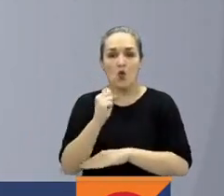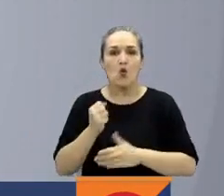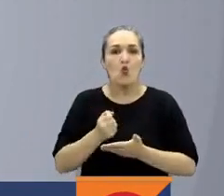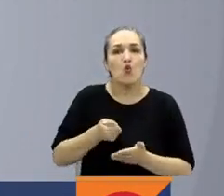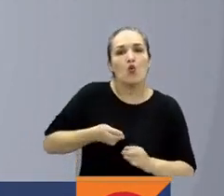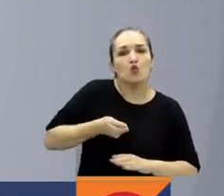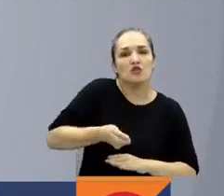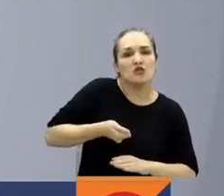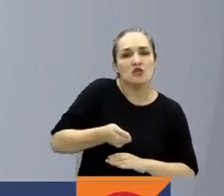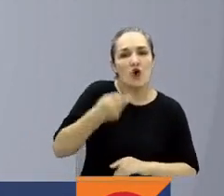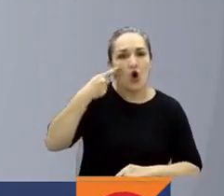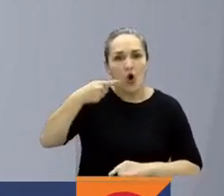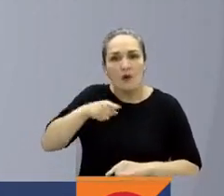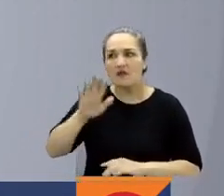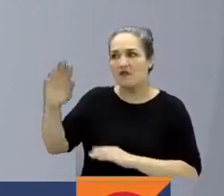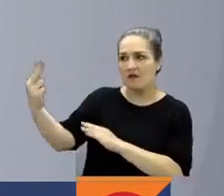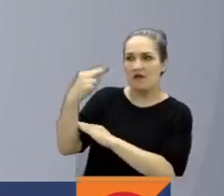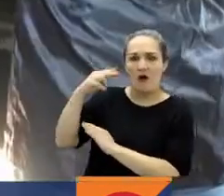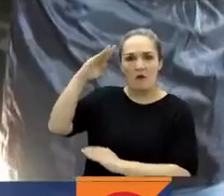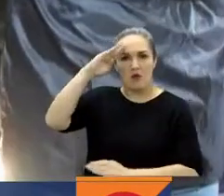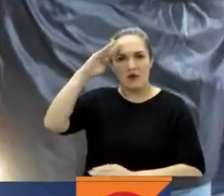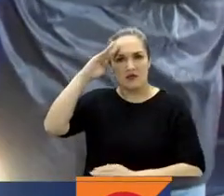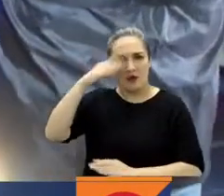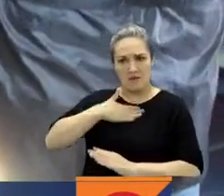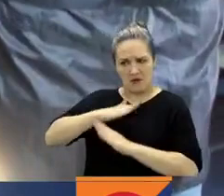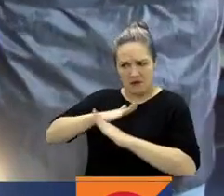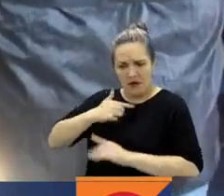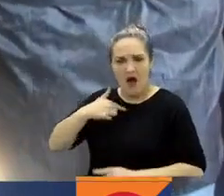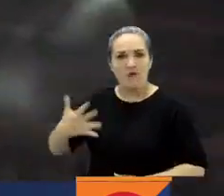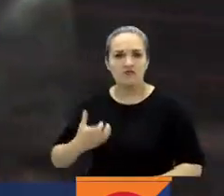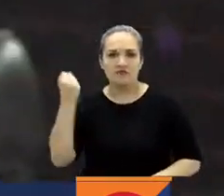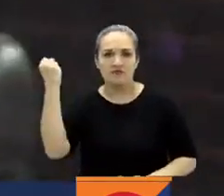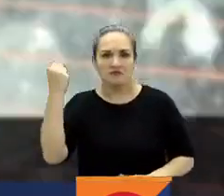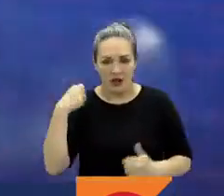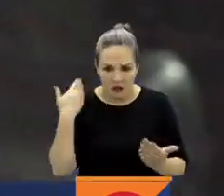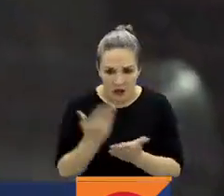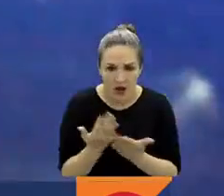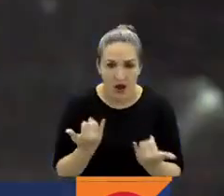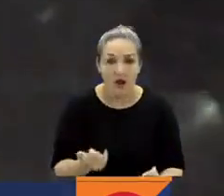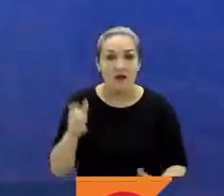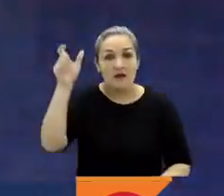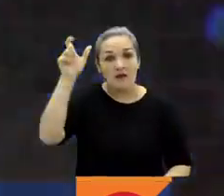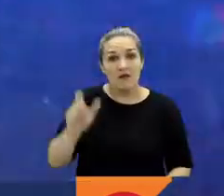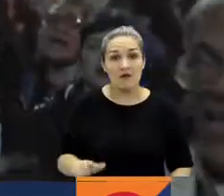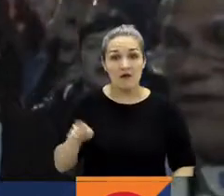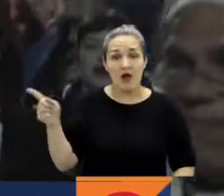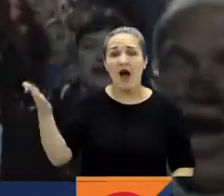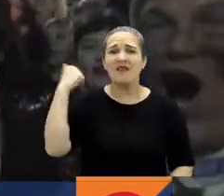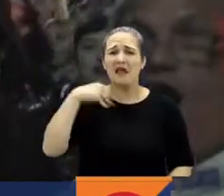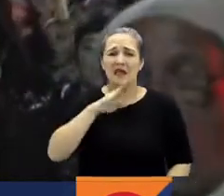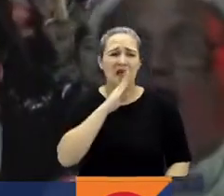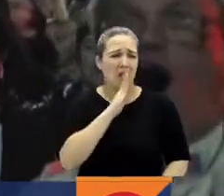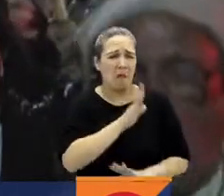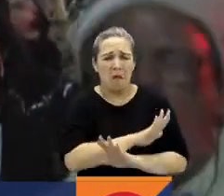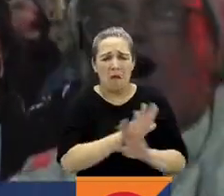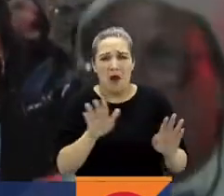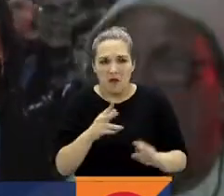MAGNICIDIO, ASí SEA UNO FRUSTRADO, DESCIFRAR LA MINUCIA DE LOS DETALLES ES UNA CARRERA CONTRA EL TIEMPO CECECECECECESIDAD. TIENE 35 AñOS, ES BRASILEñO Y FUE ENCONTRADO CON UN CUCHILLO EN SU AUTO PARA SU